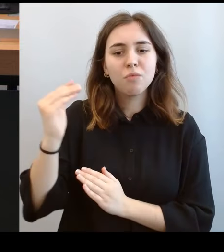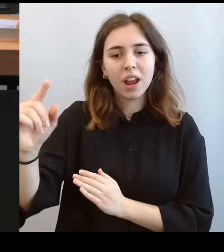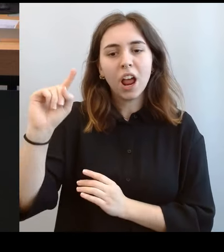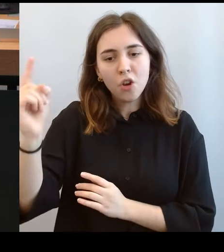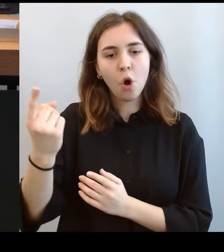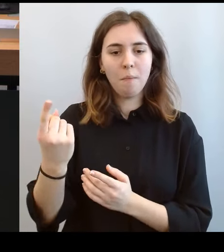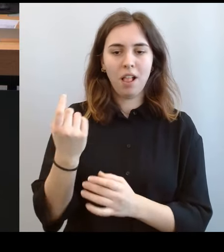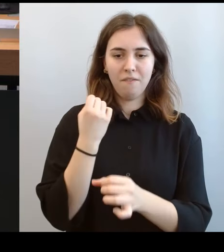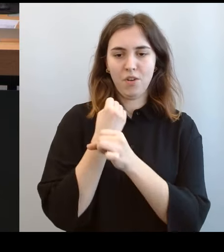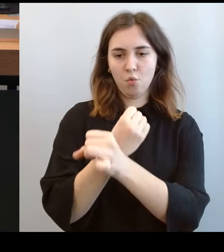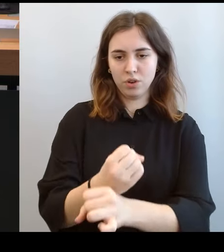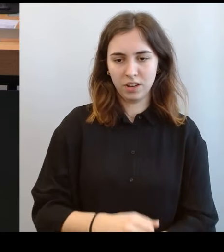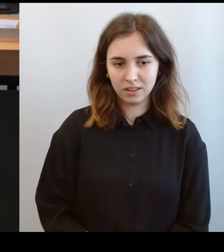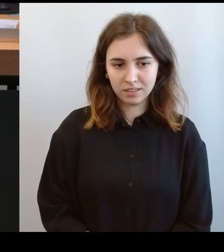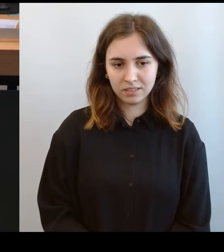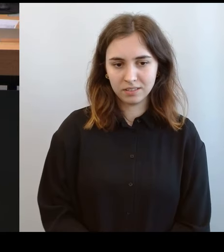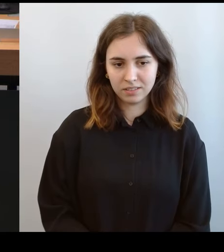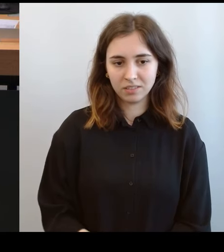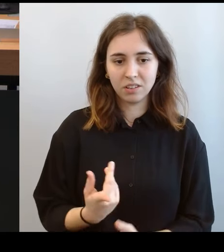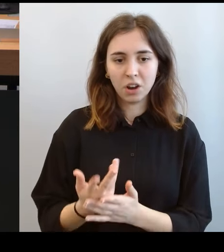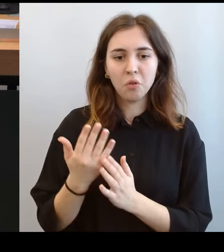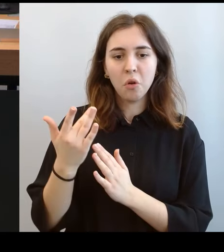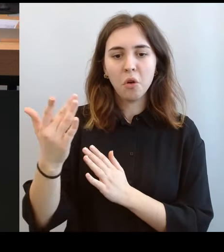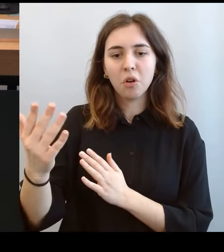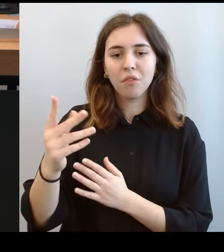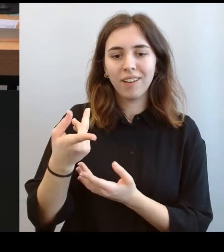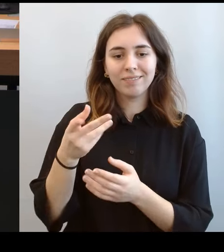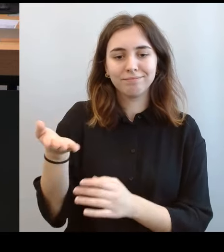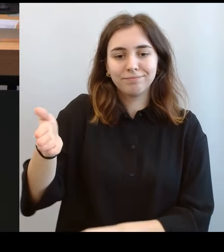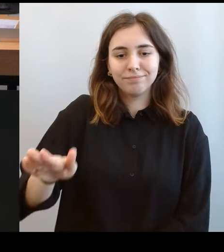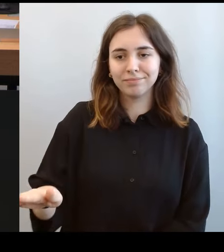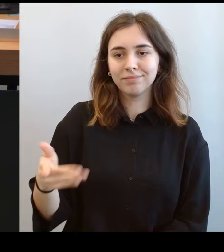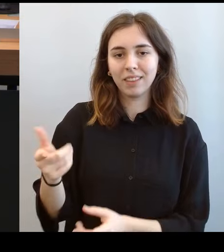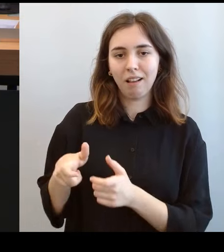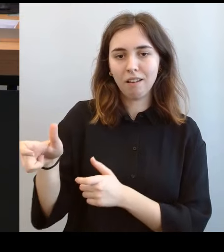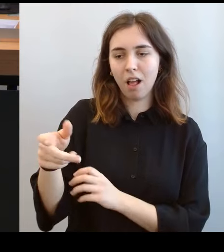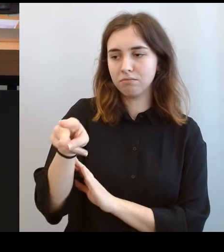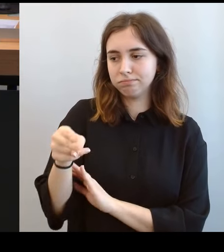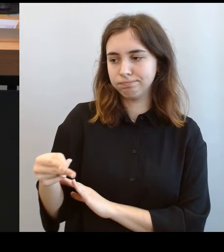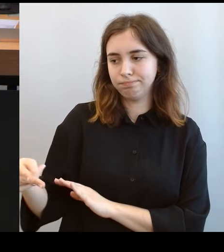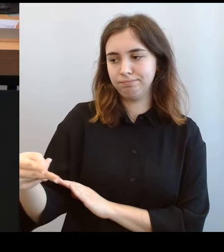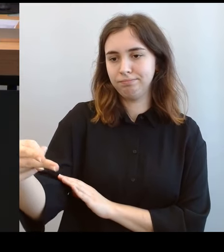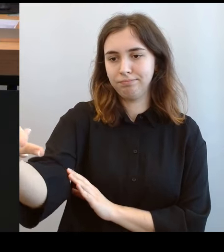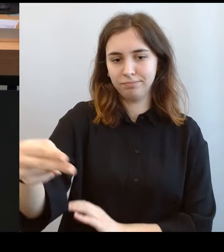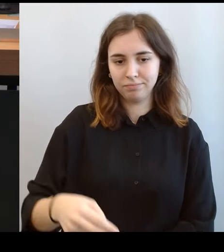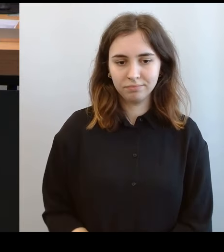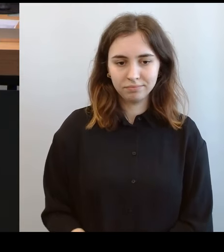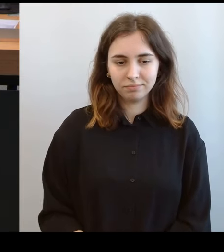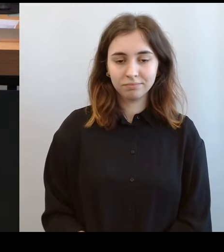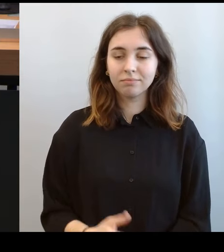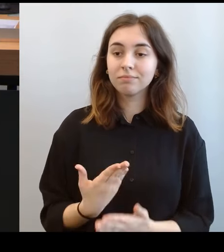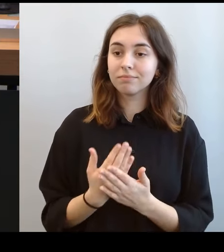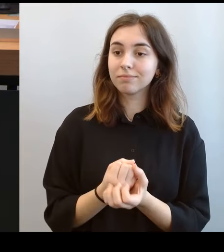eine Riesengeschichte. Und zu Recht beklagen sie das, was Rosa Luxemburg am Ende geschehen ist. Aber sie ziehen überhaupt keine